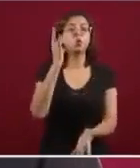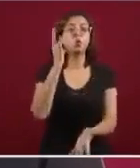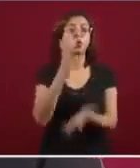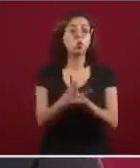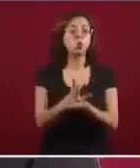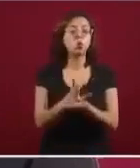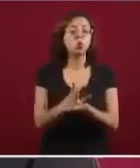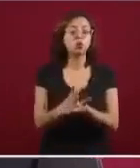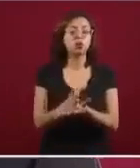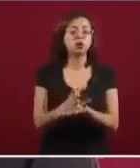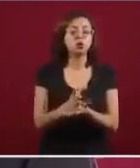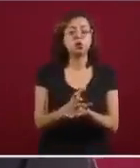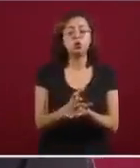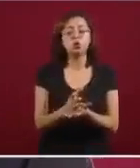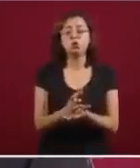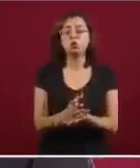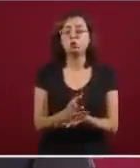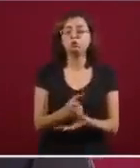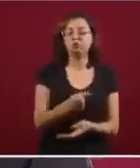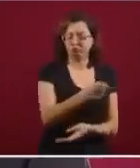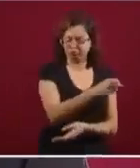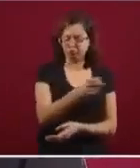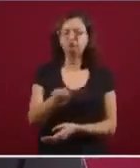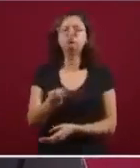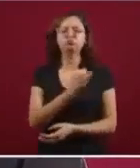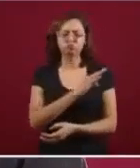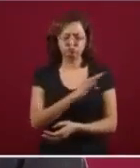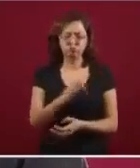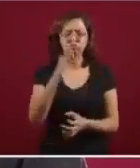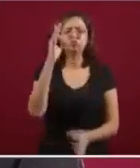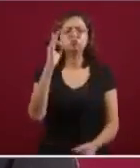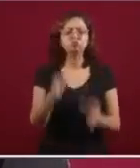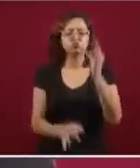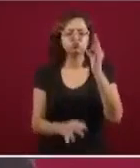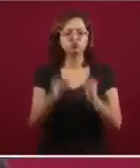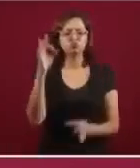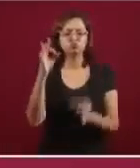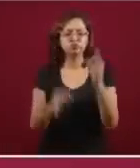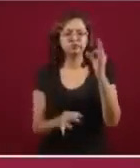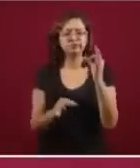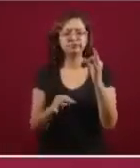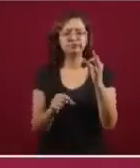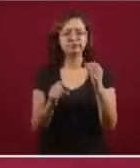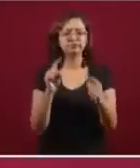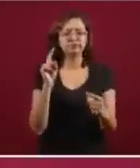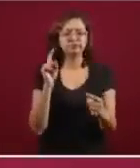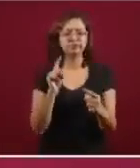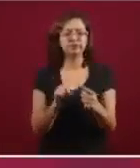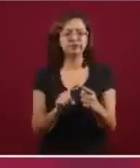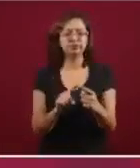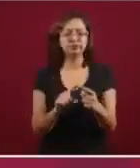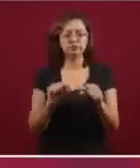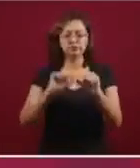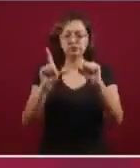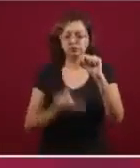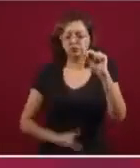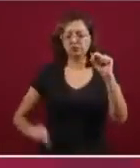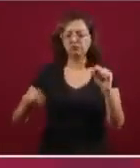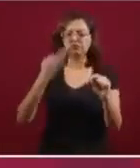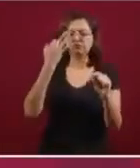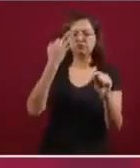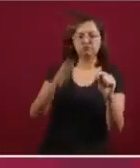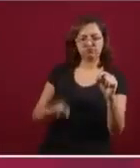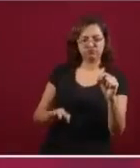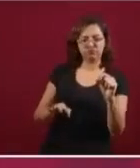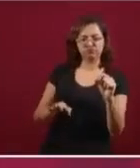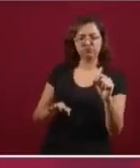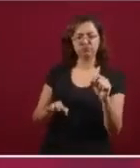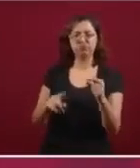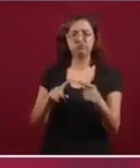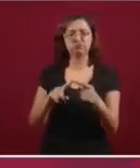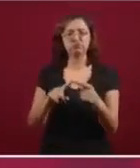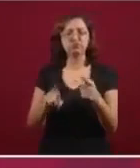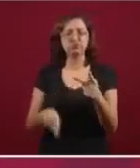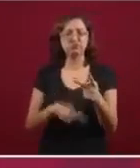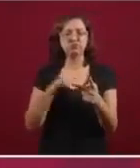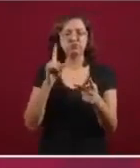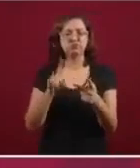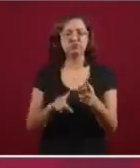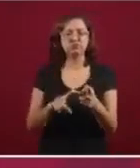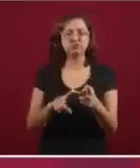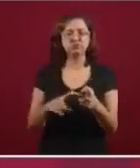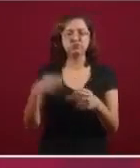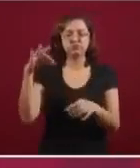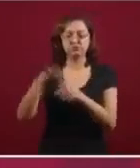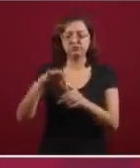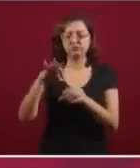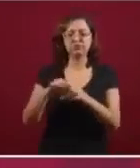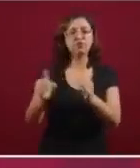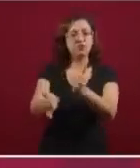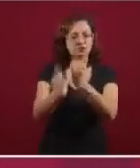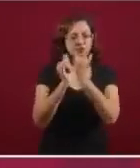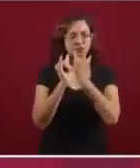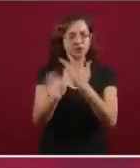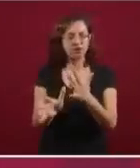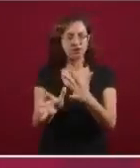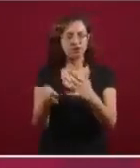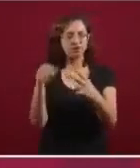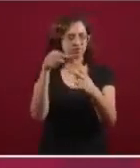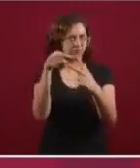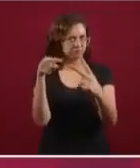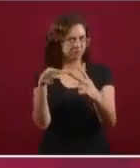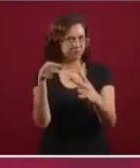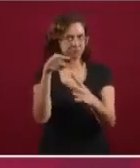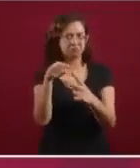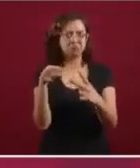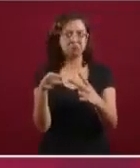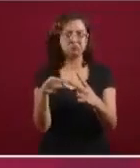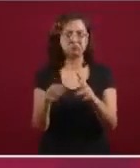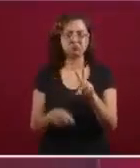juzgara al presidente por traición a la patria y por delitos electorales, eso estaba en la